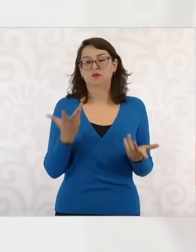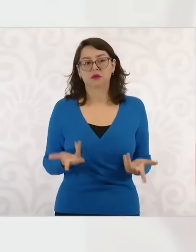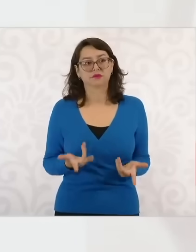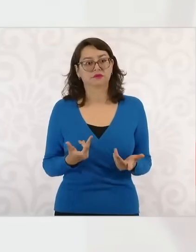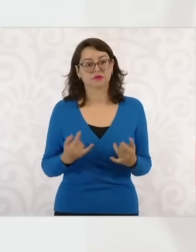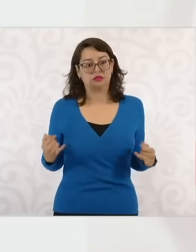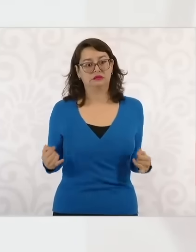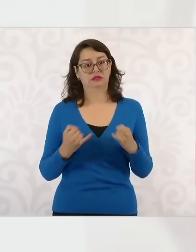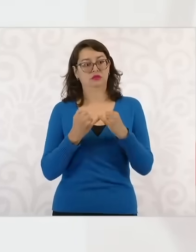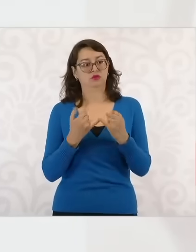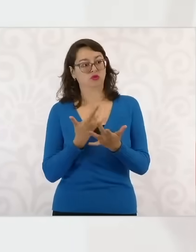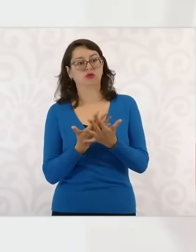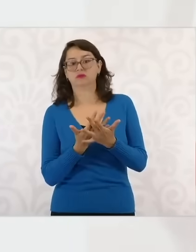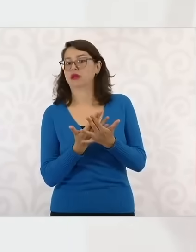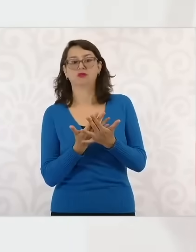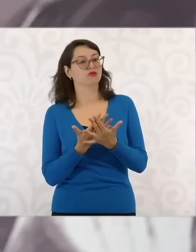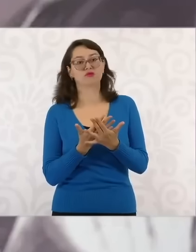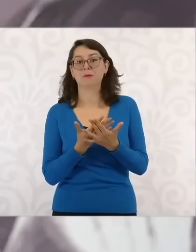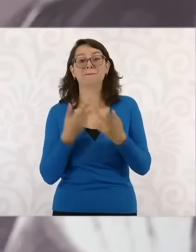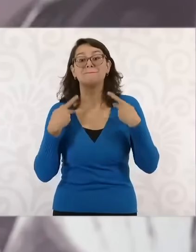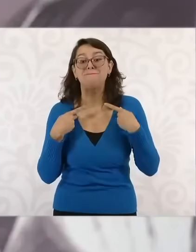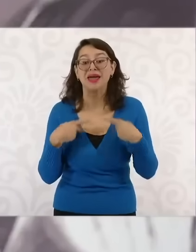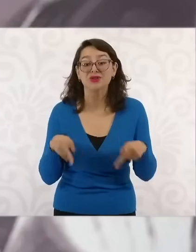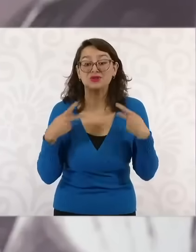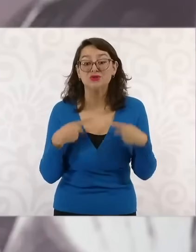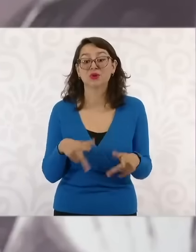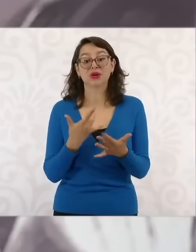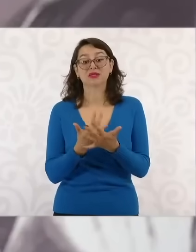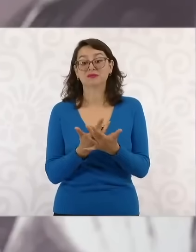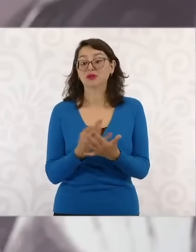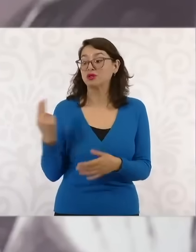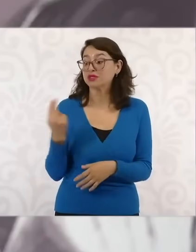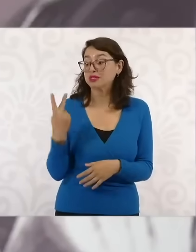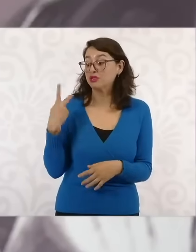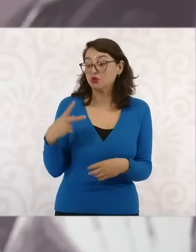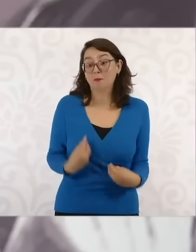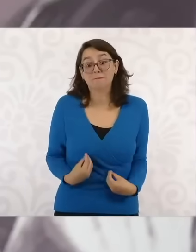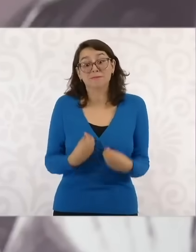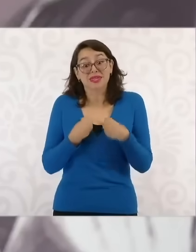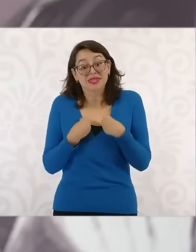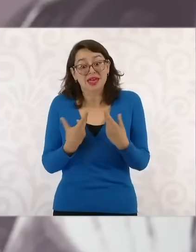pues es que hay personas que necesitan ese medicamento para sobrevivir. Entonces, pues